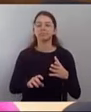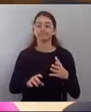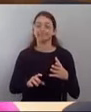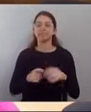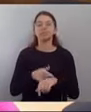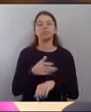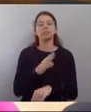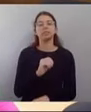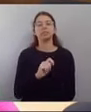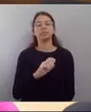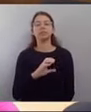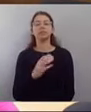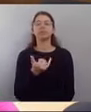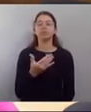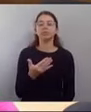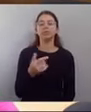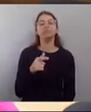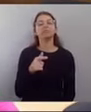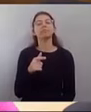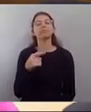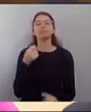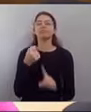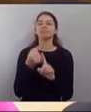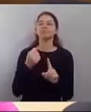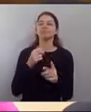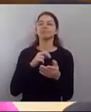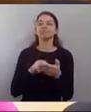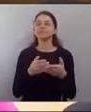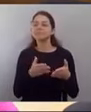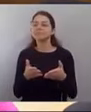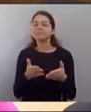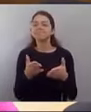levanta-se o desafio de caminhar para a